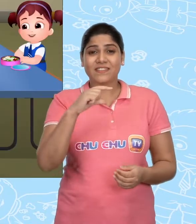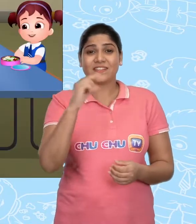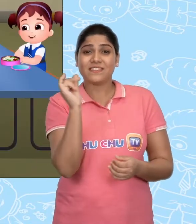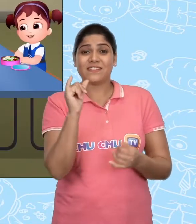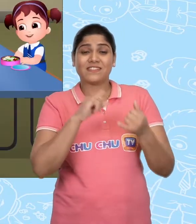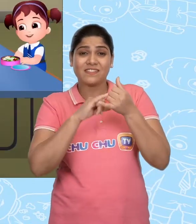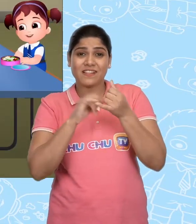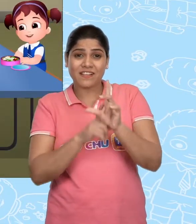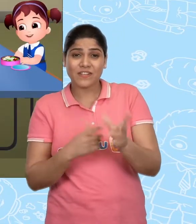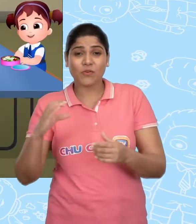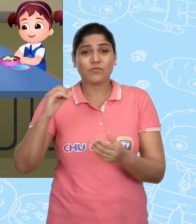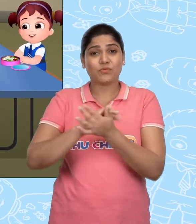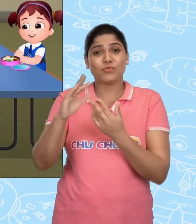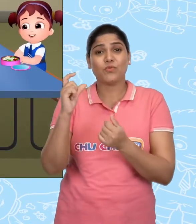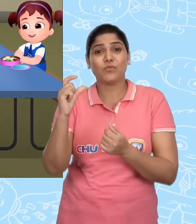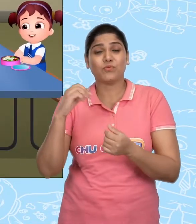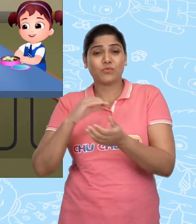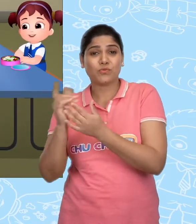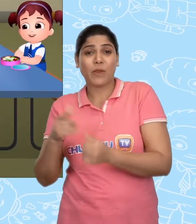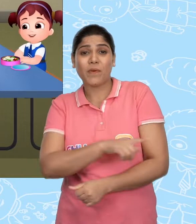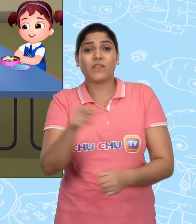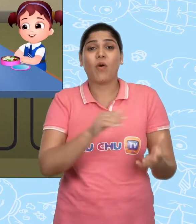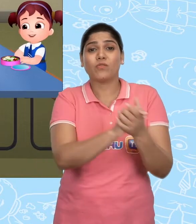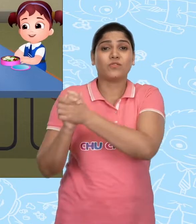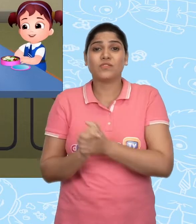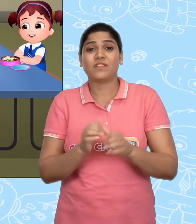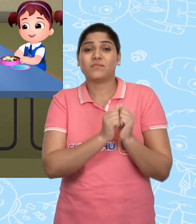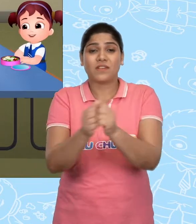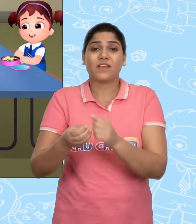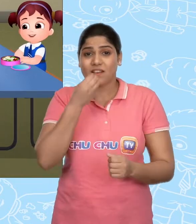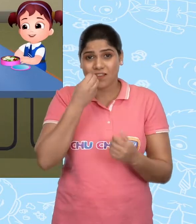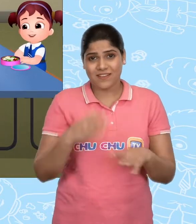Cusslyऔर ChuChu ने अपने सभी दोस्तो के साथ मिलकर खाना खाया